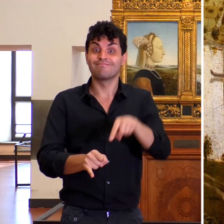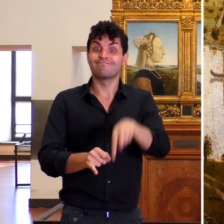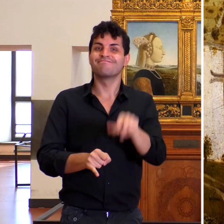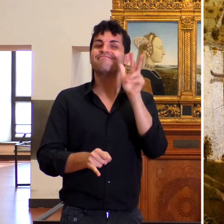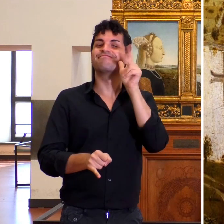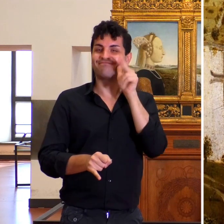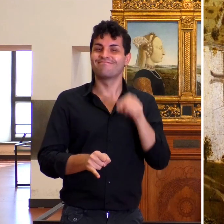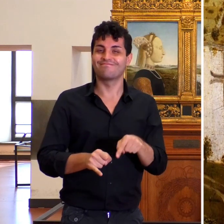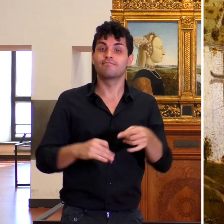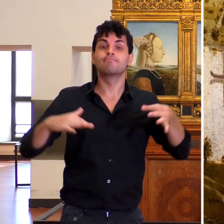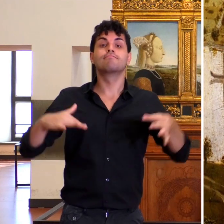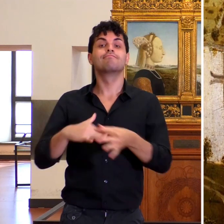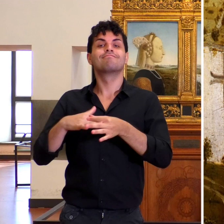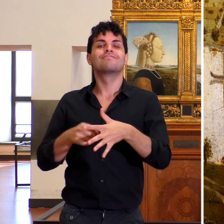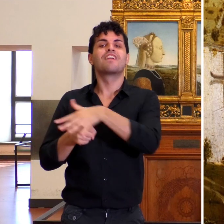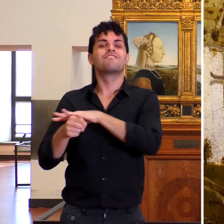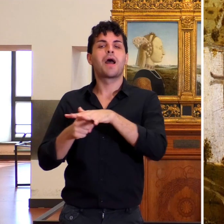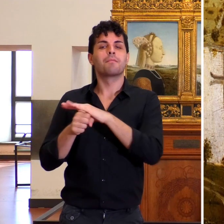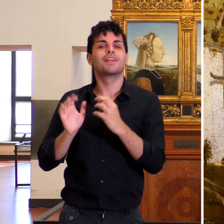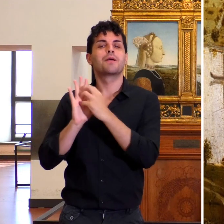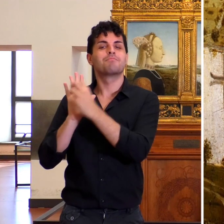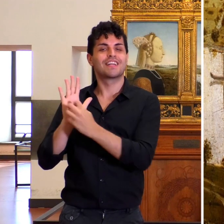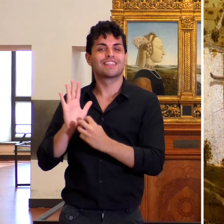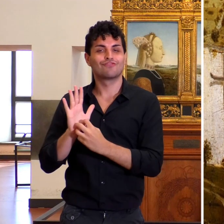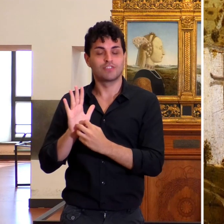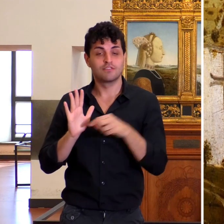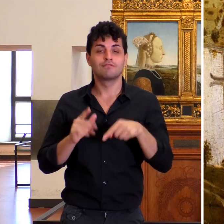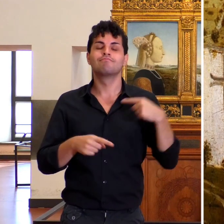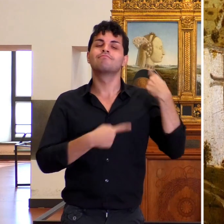sposò un membro della famiglia Medici